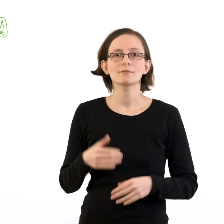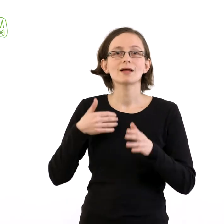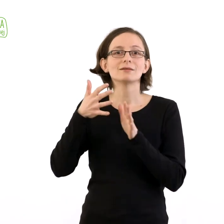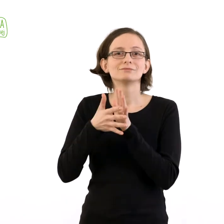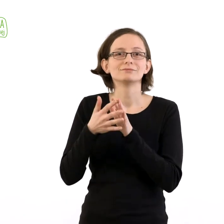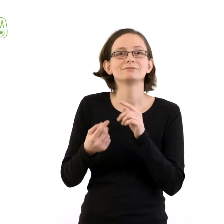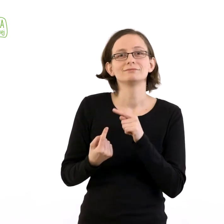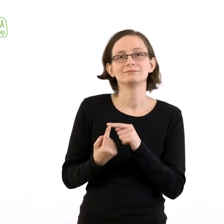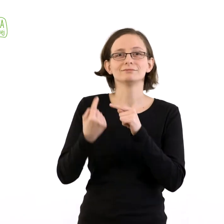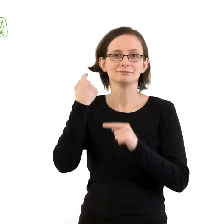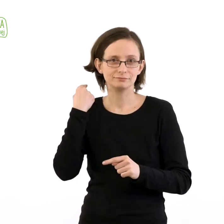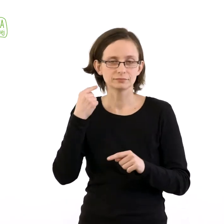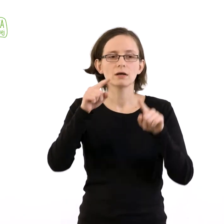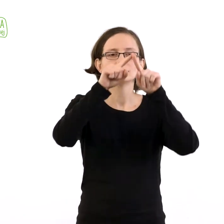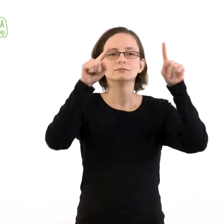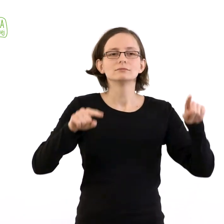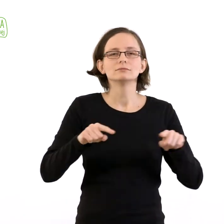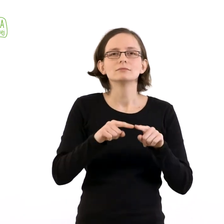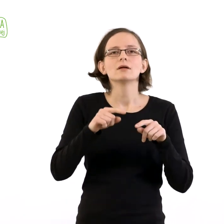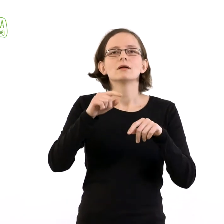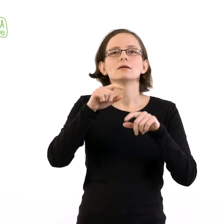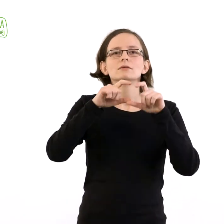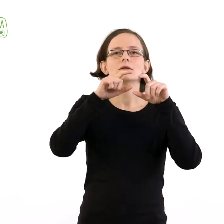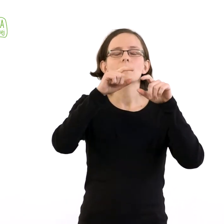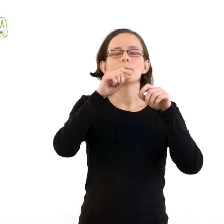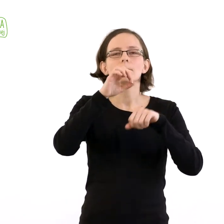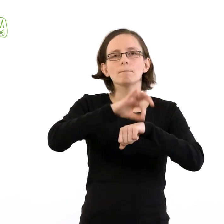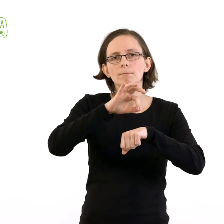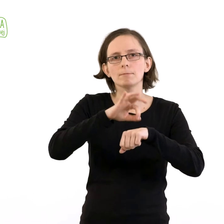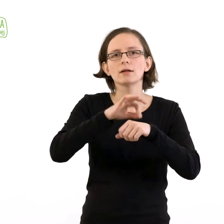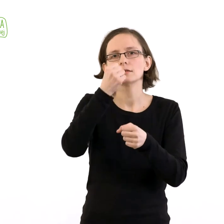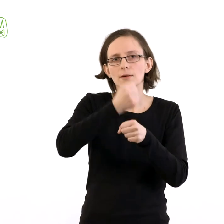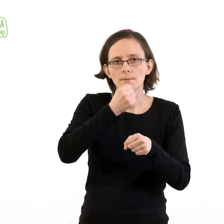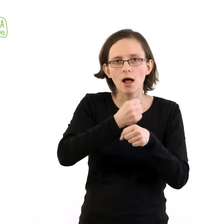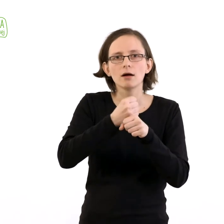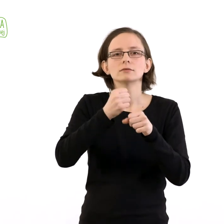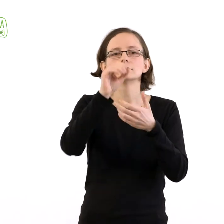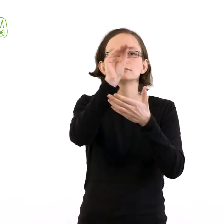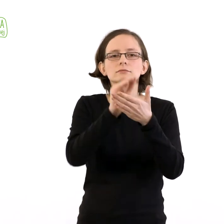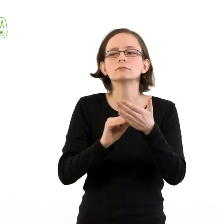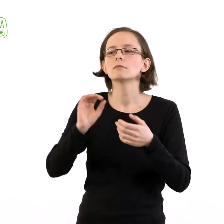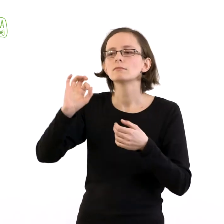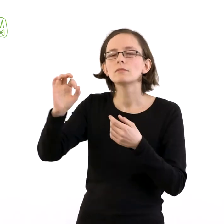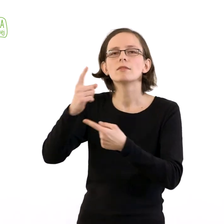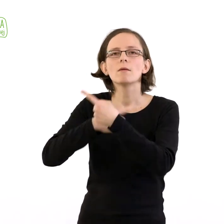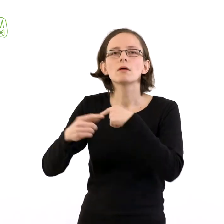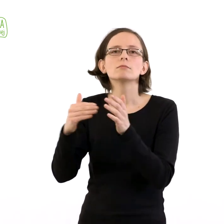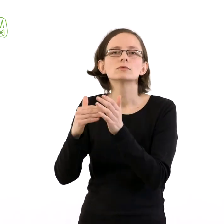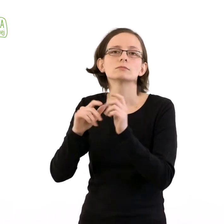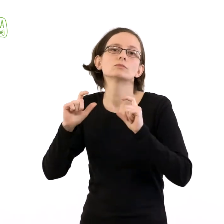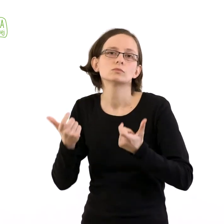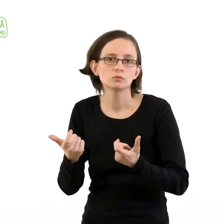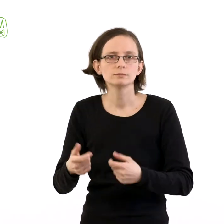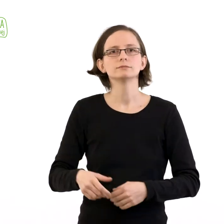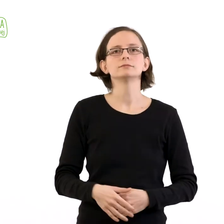rozpoznania przez służby medycyny pracy potrzeb, o których mowa wyżej.